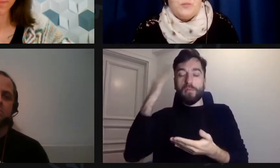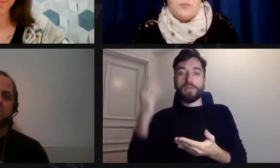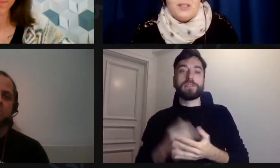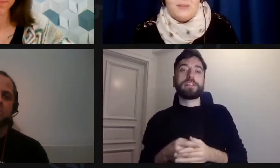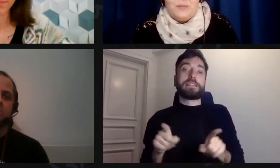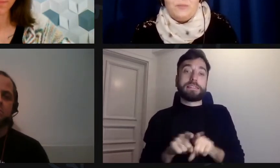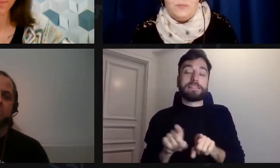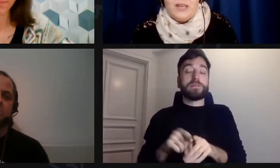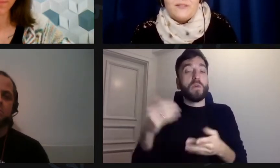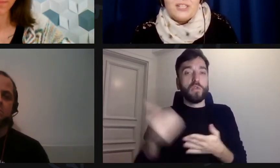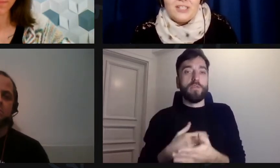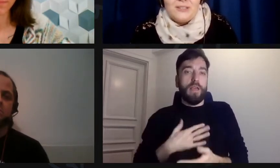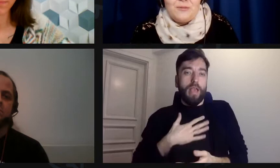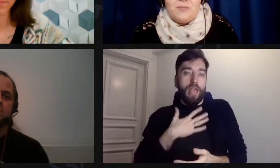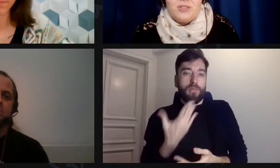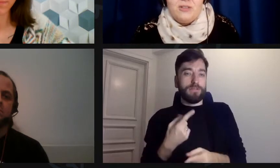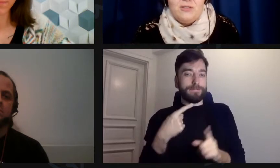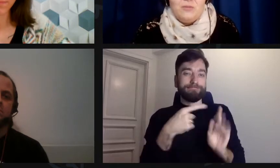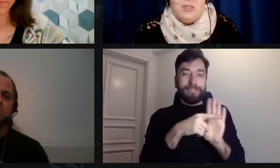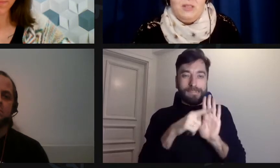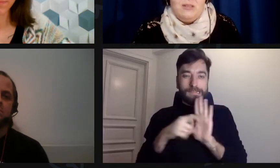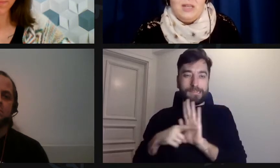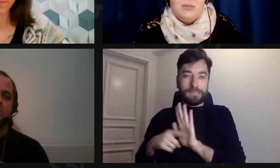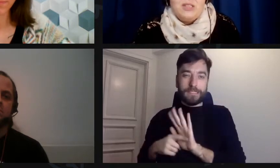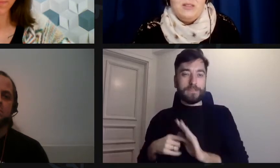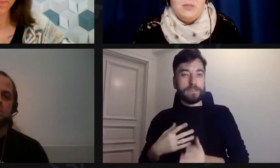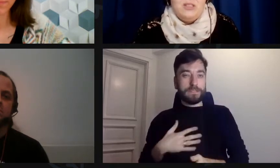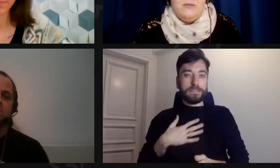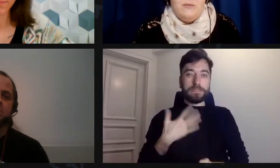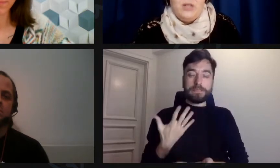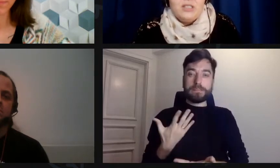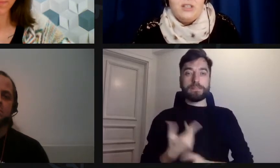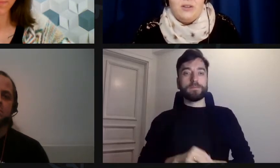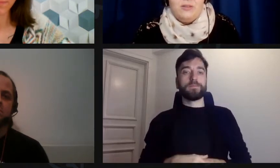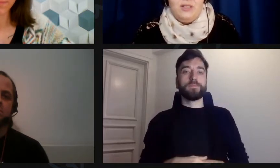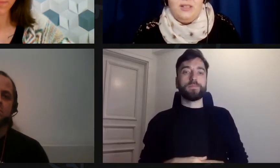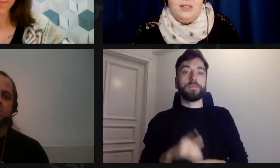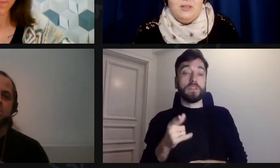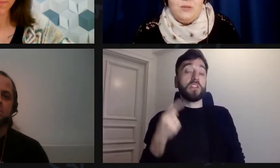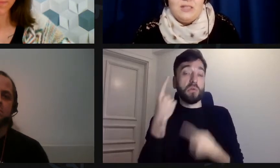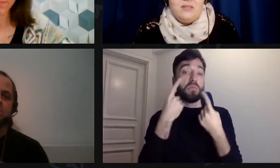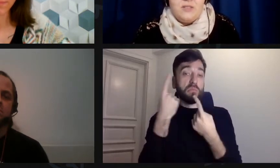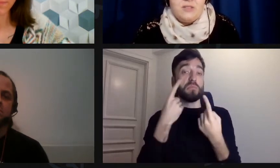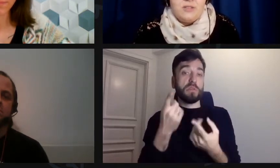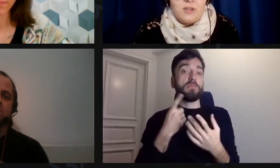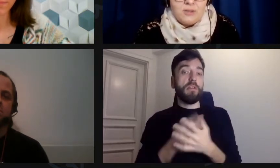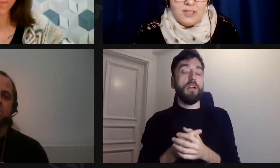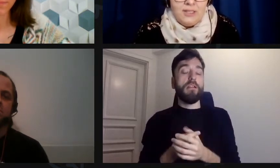Są to pierwsze rzeczy, które przychodzą mi na myśl gdy myślę o edukacji wczesnoszkolnej